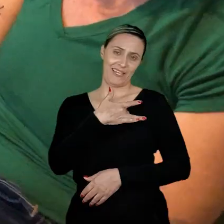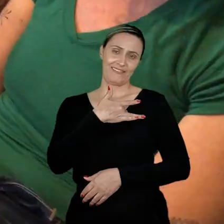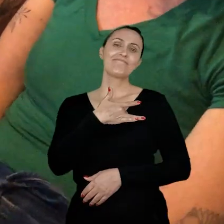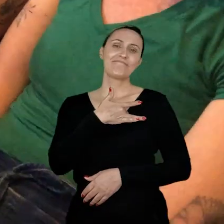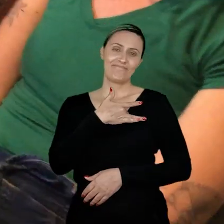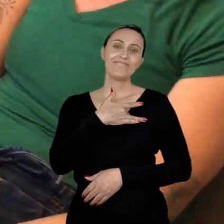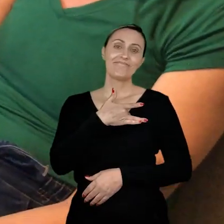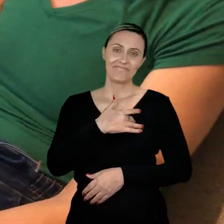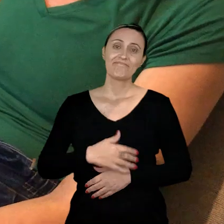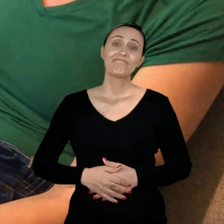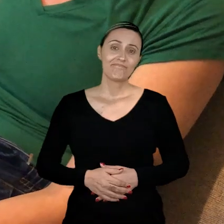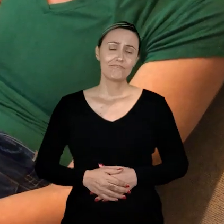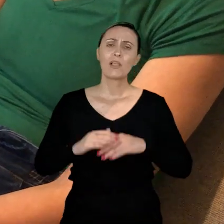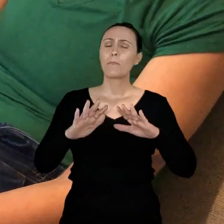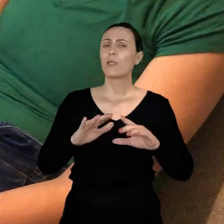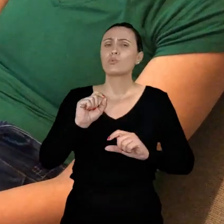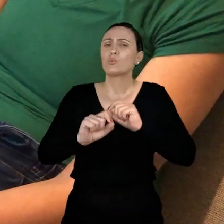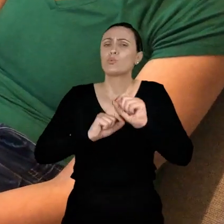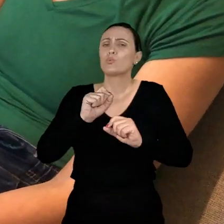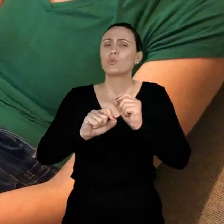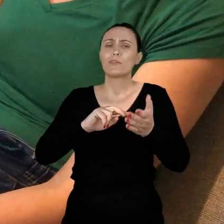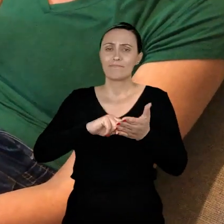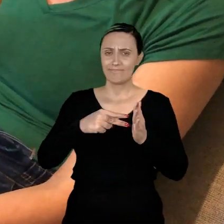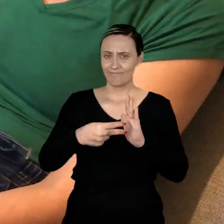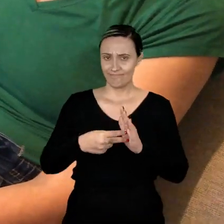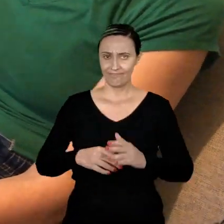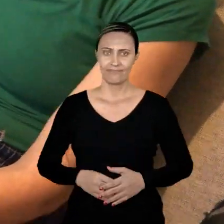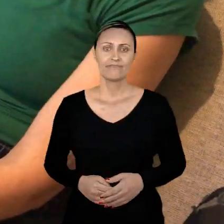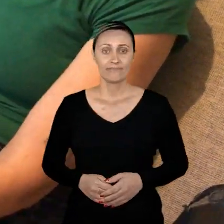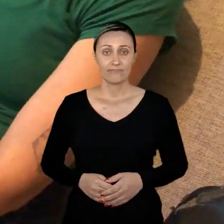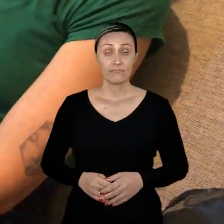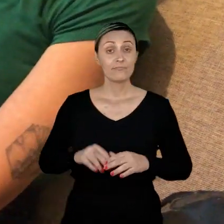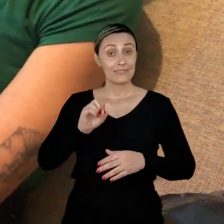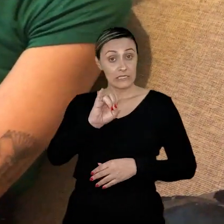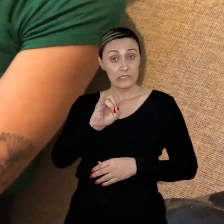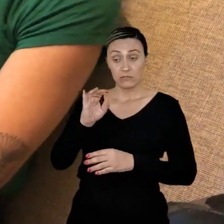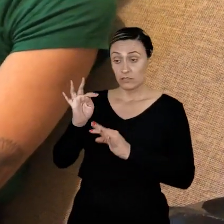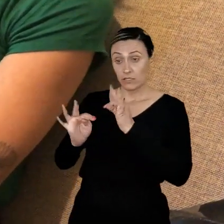E o que significa estar indetectável? Significa que com o tratamento, a quantidade de vírus